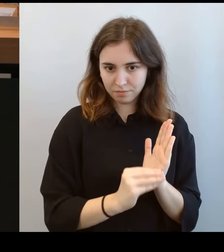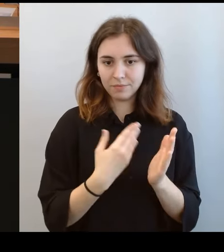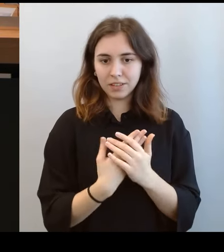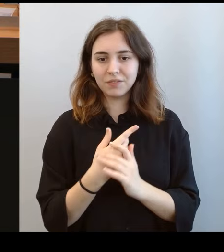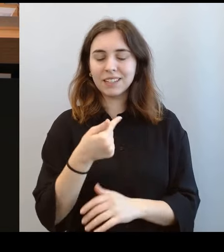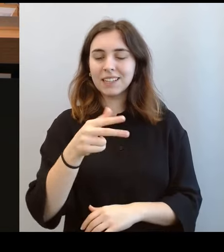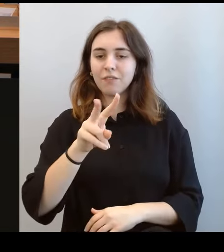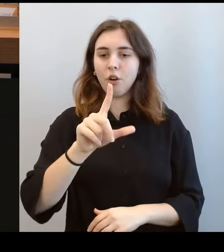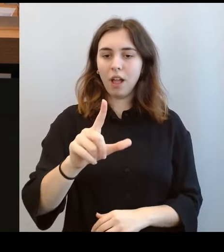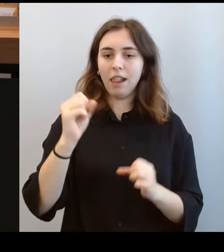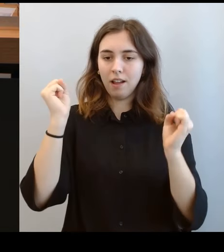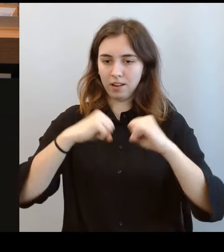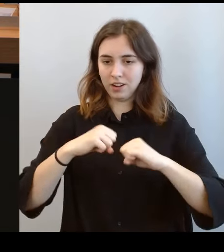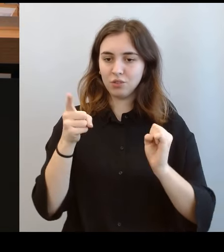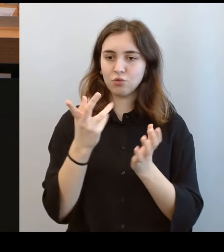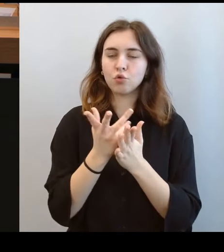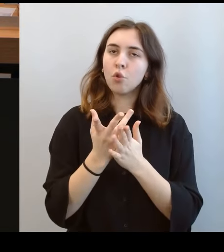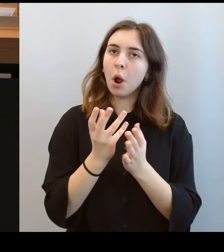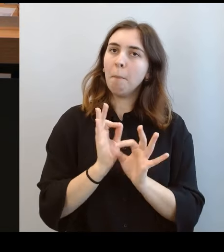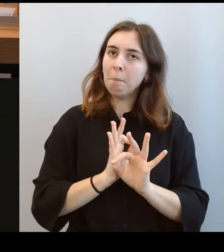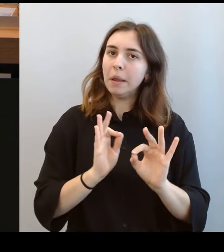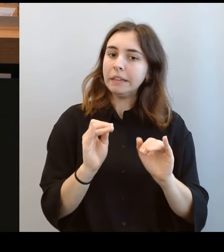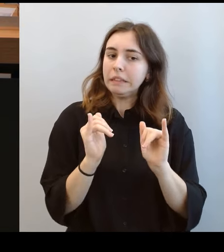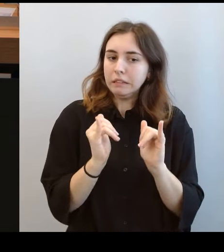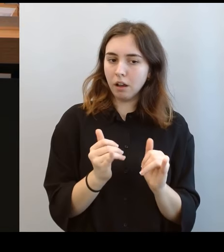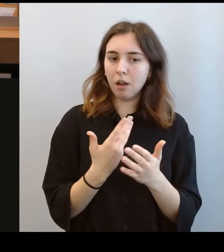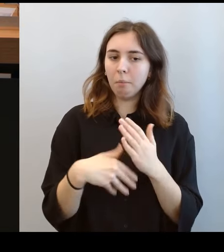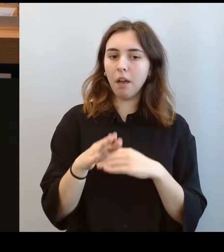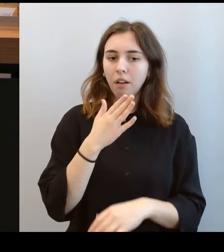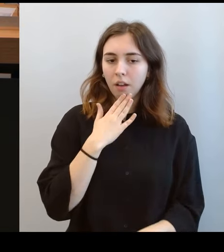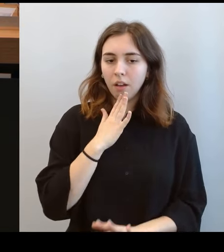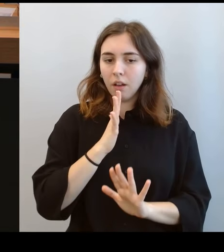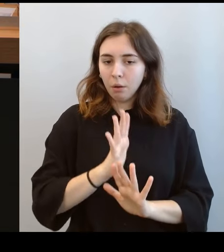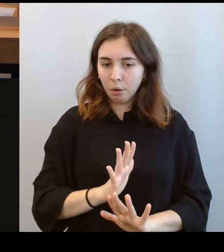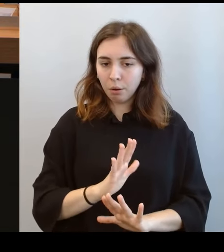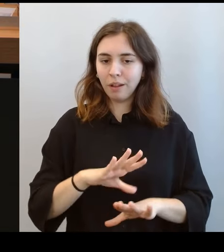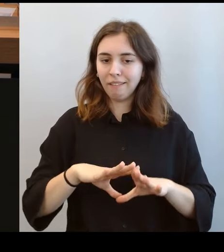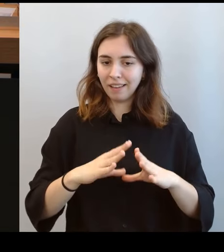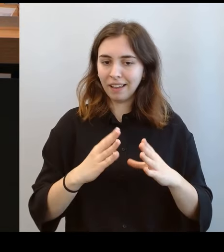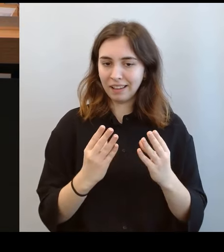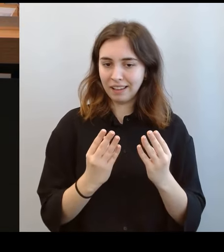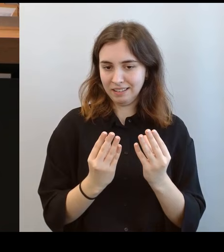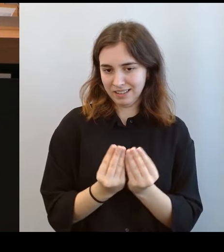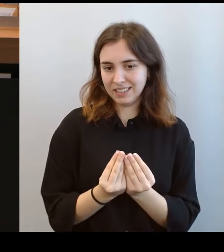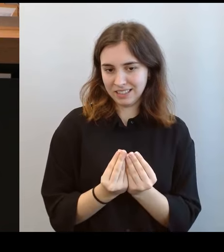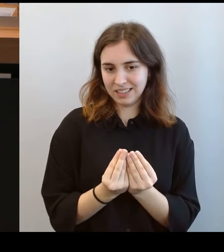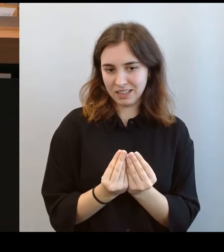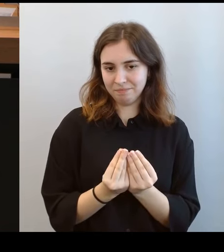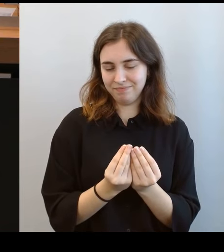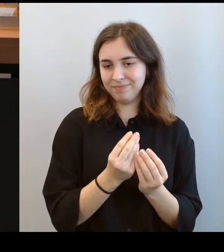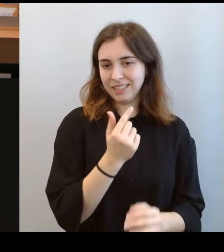gebracht, sodass die Beschäftigten dort jetzt von 72 bis 1 144 € monatlich zusätzlich bekommen können. Ob das allerdings ausreicht,